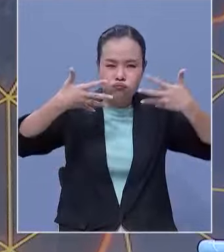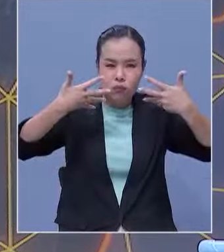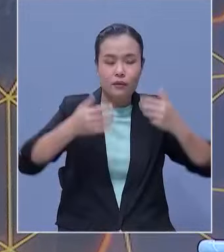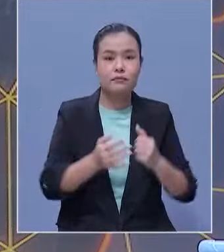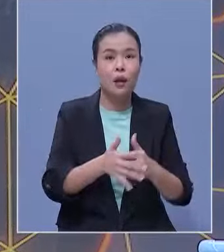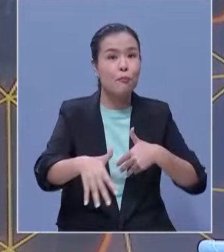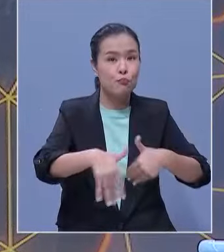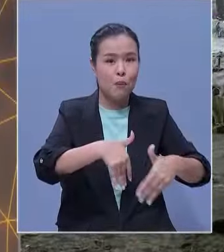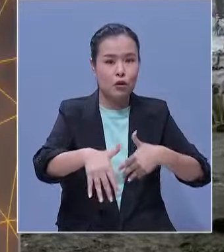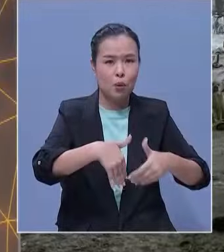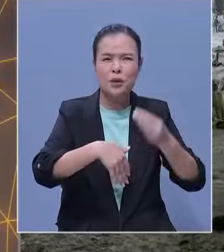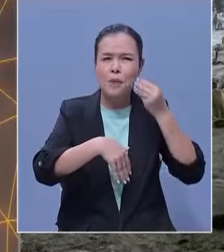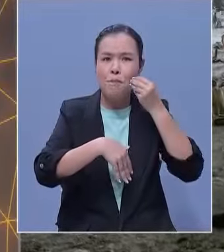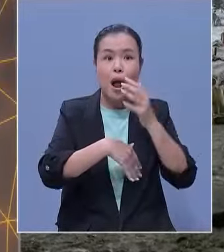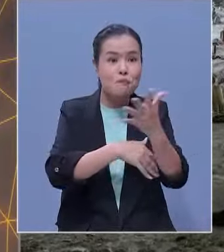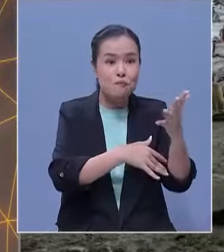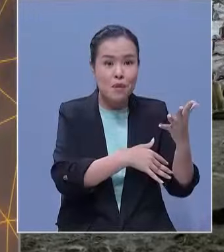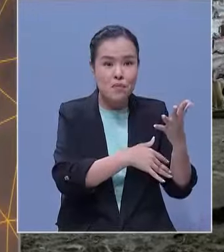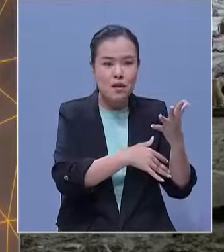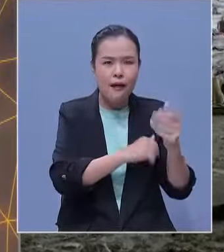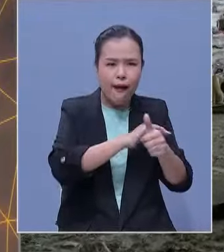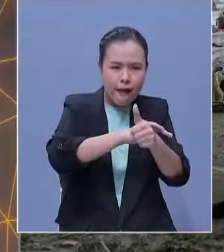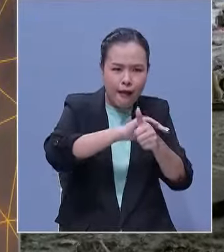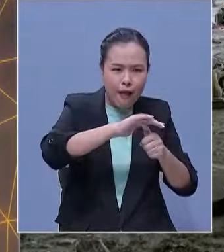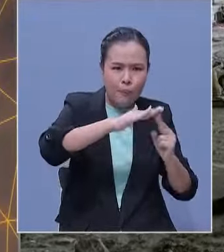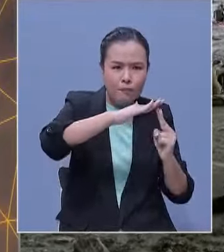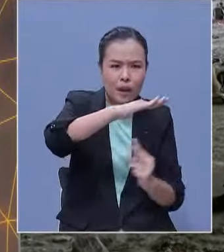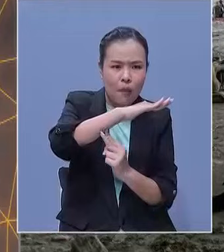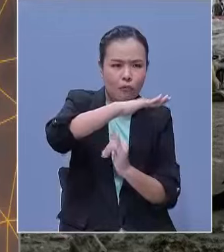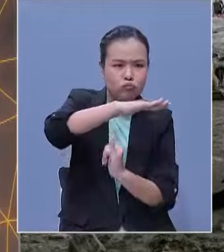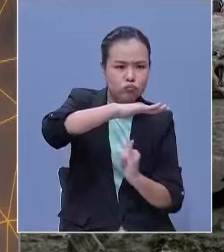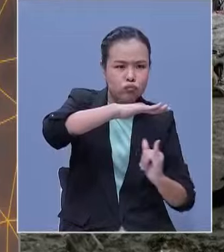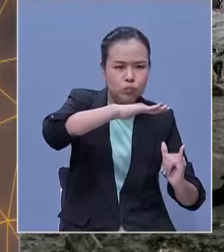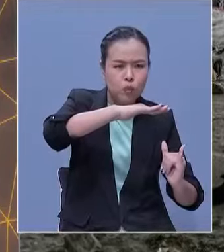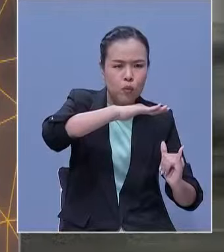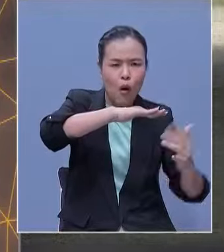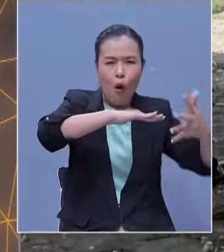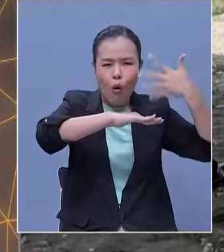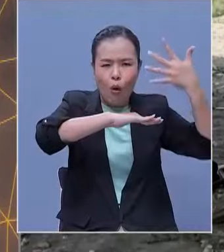ประชาชนคนไร้บ้านในอินเดียต้องไปหลบอยู่ ใต้สะพานแบบนี้เพื่อหลบไอร้อนนะคะแล้วก็